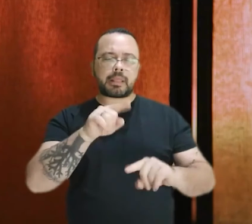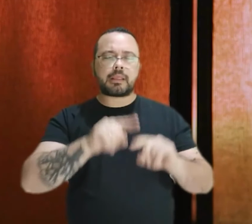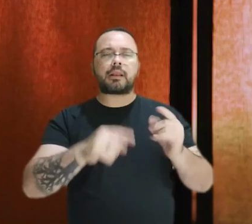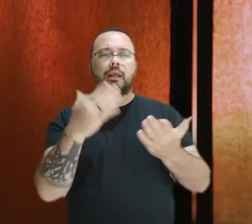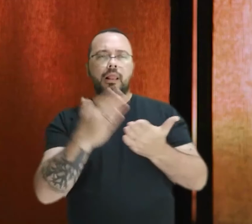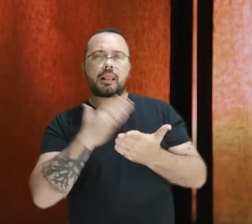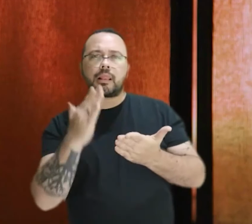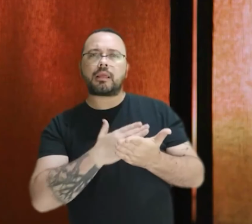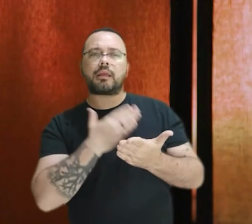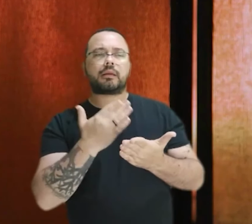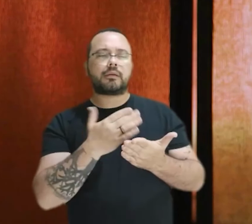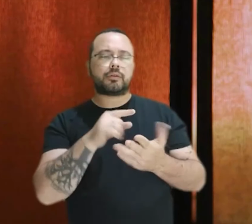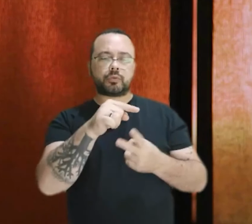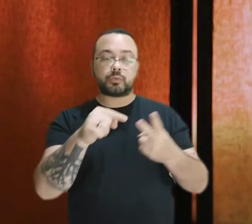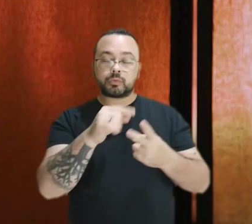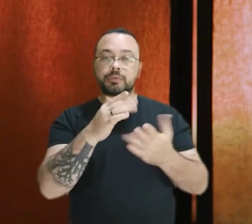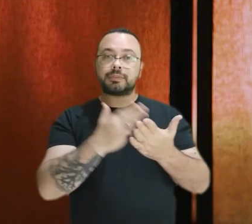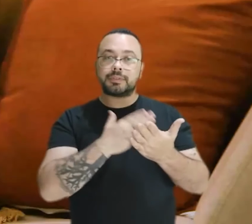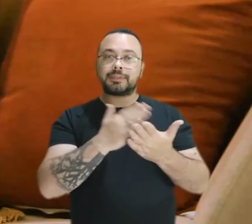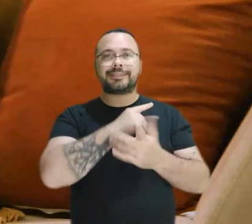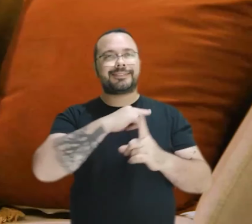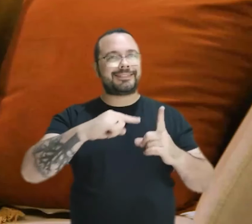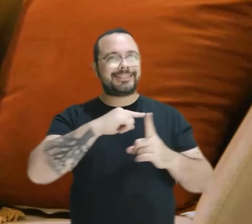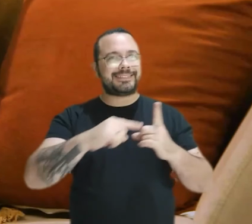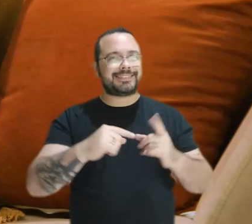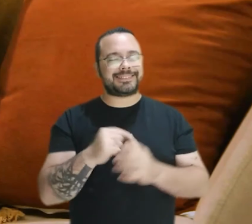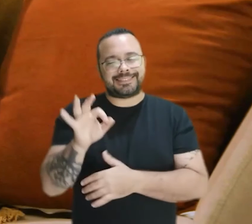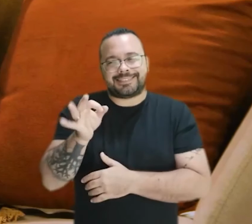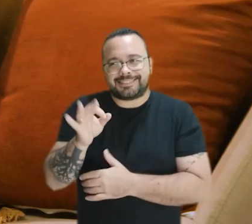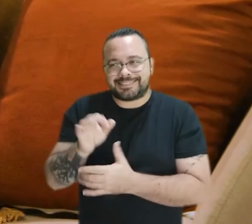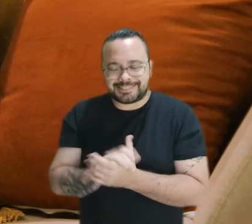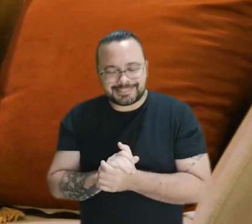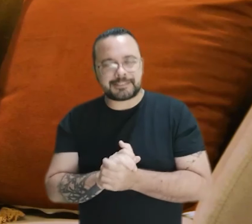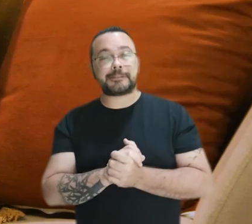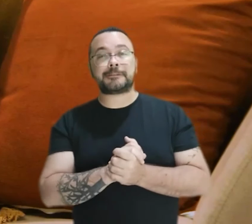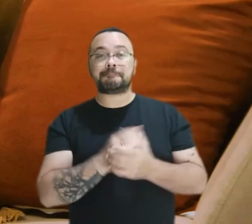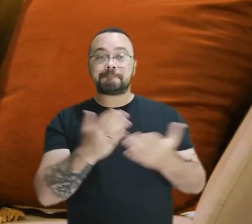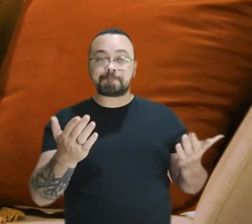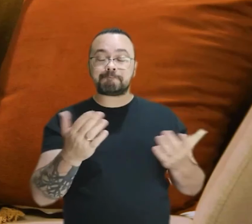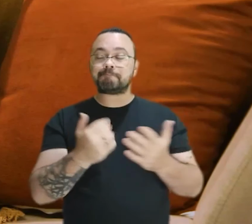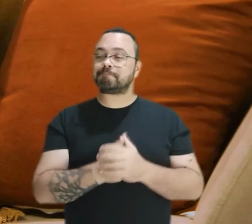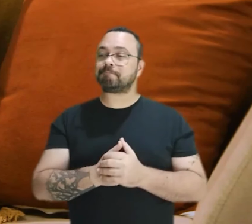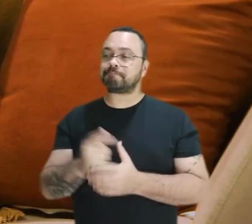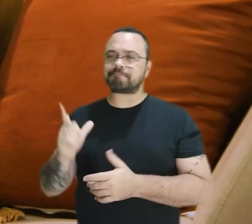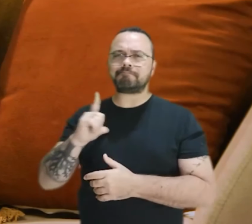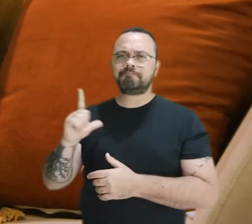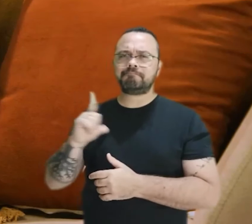livros, seus dois livros e meio? Então, eu tenho uma conta